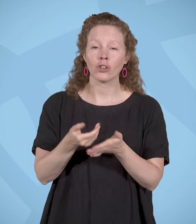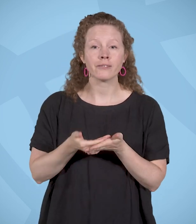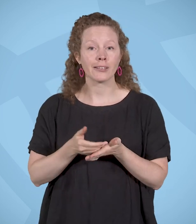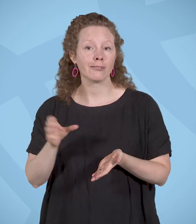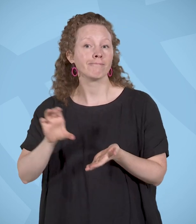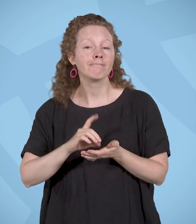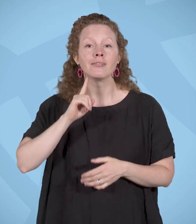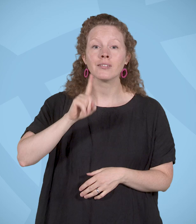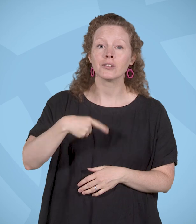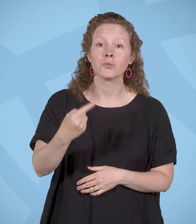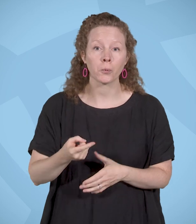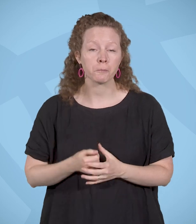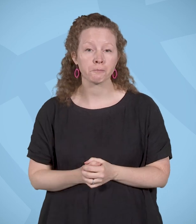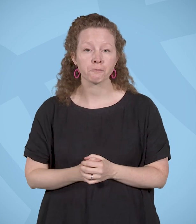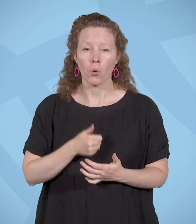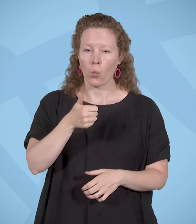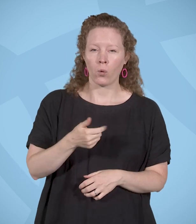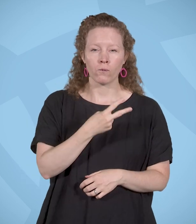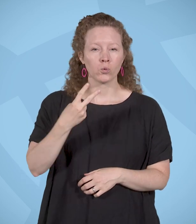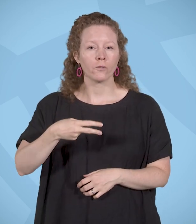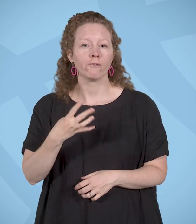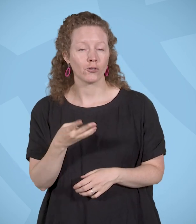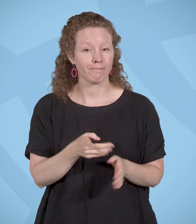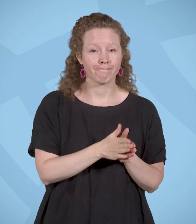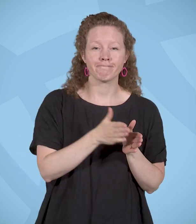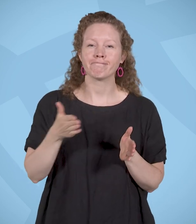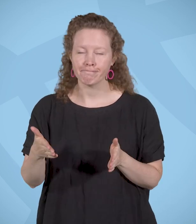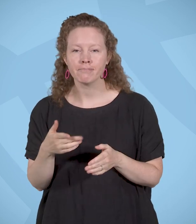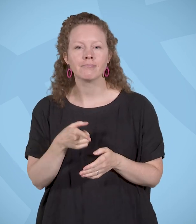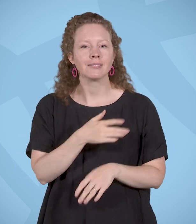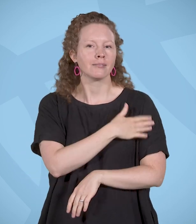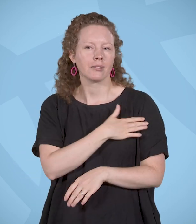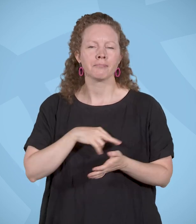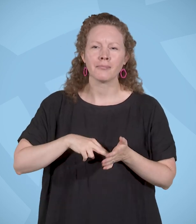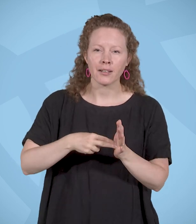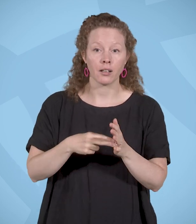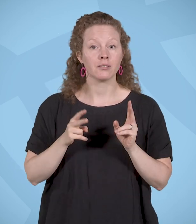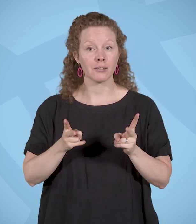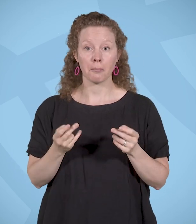Texttelefontjänsten ansöker om finansiering även för nästa år.